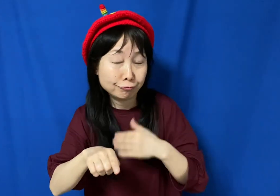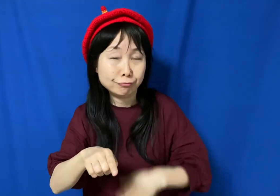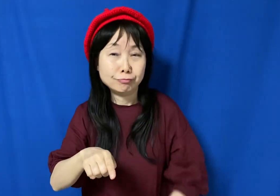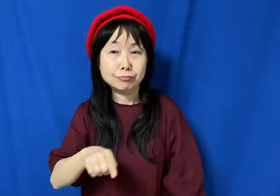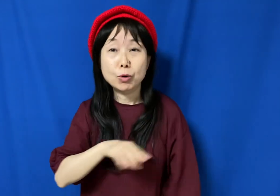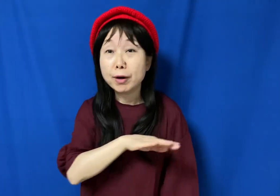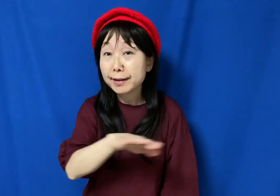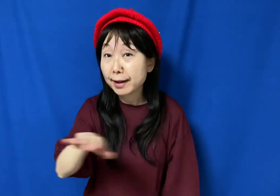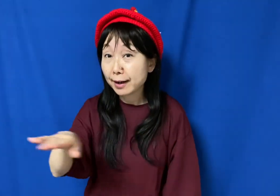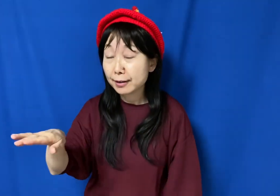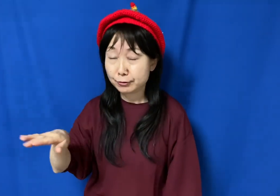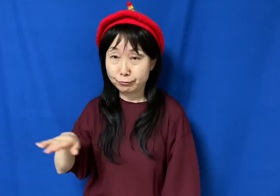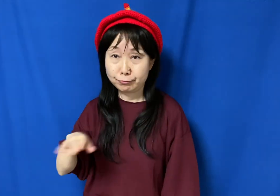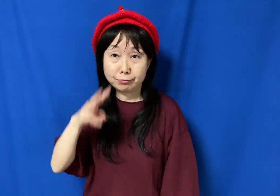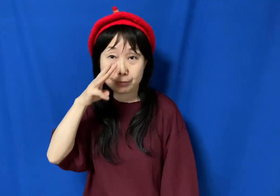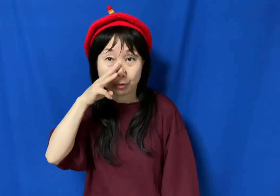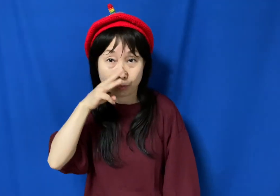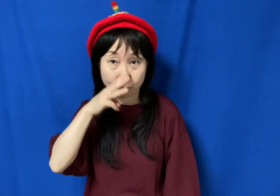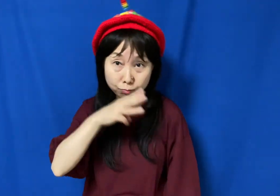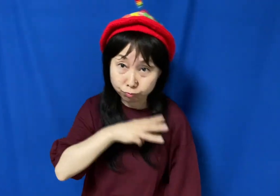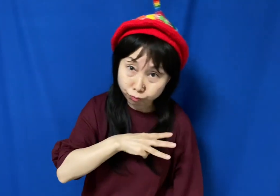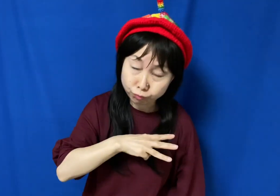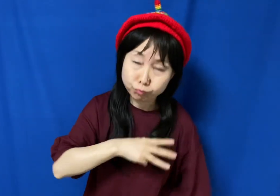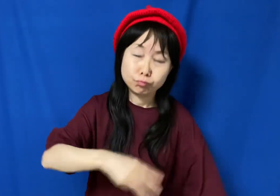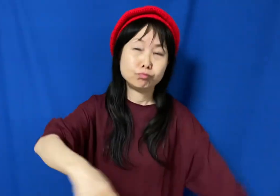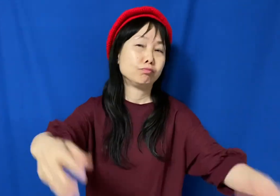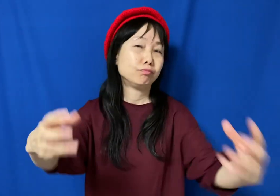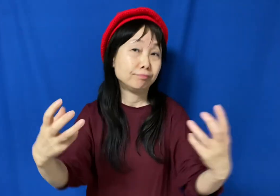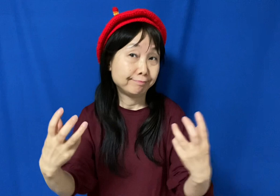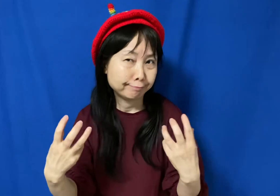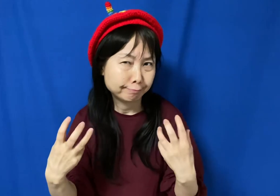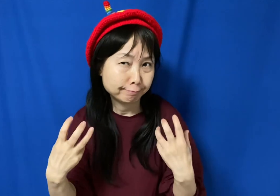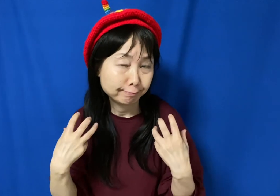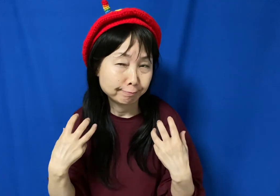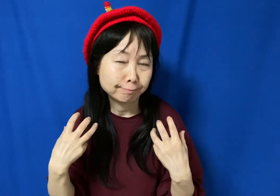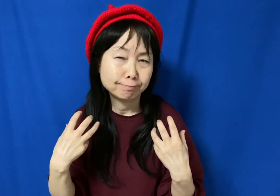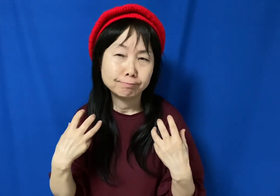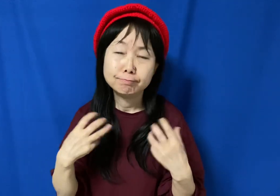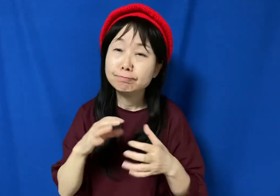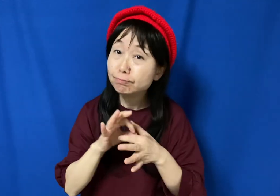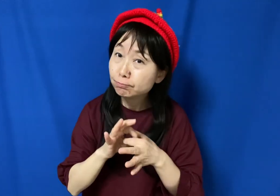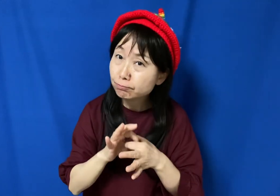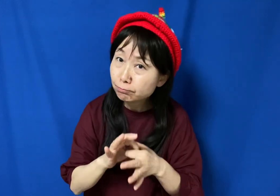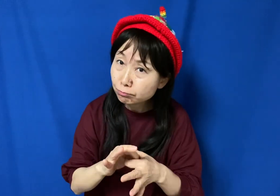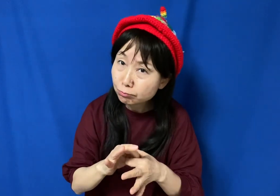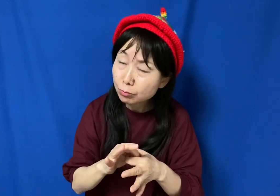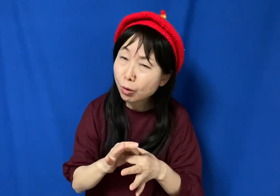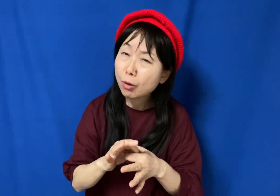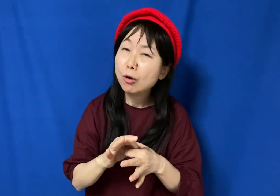もれなく罪を抱えている（手話：皆・罪・かかえる） からならば（手話：だから）